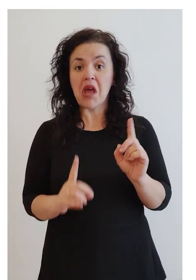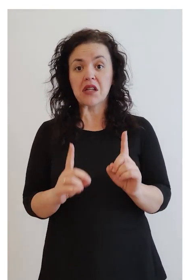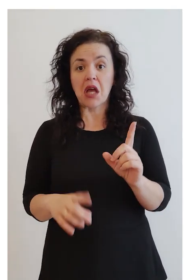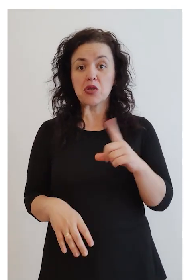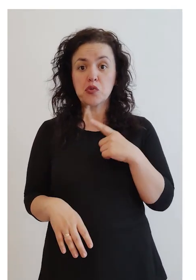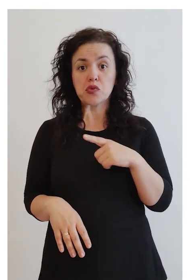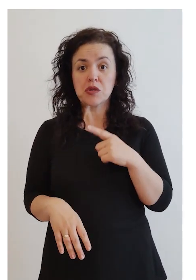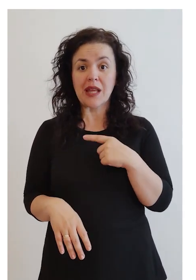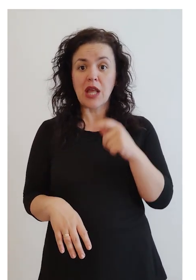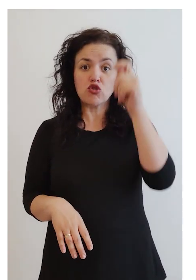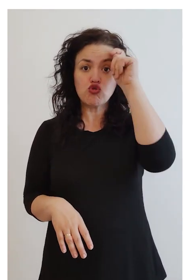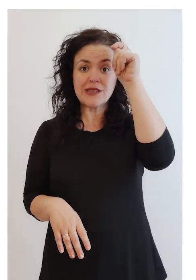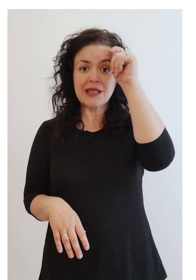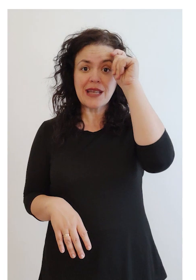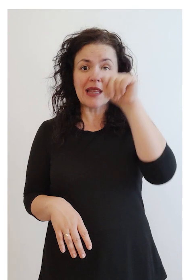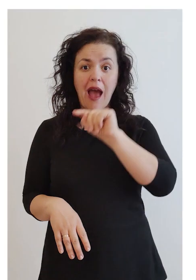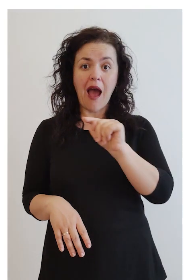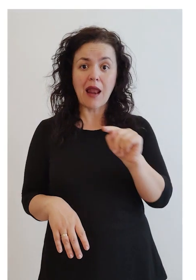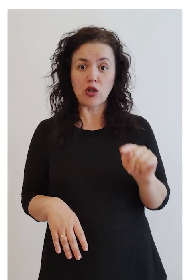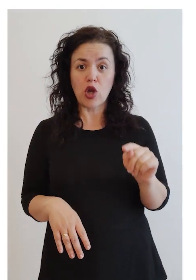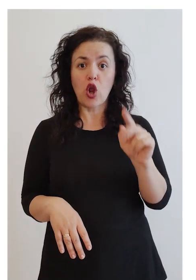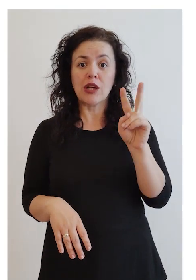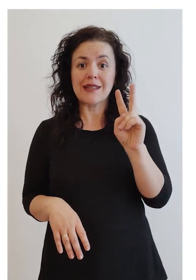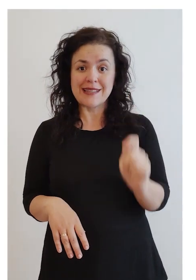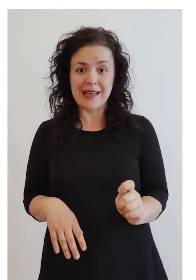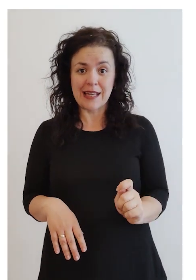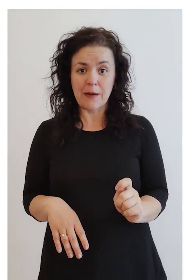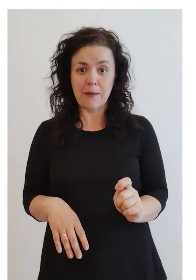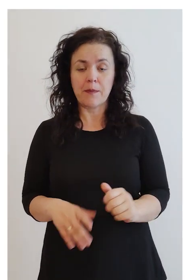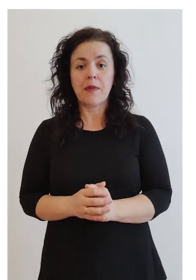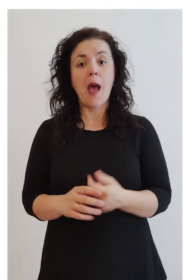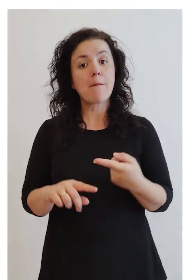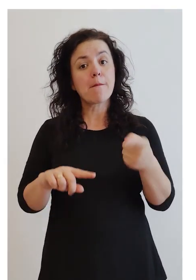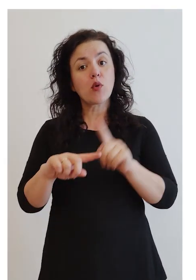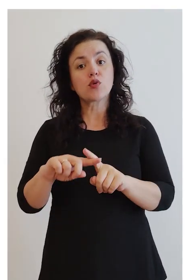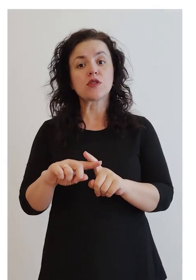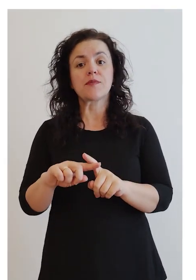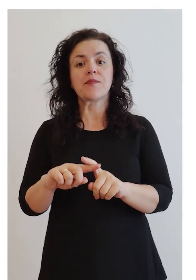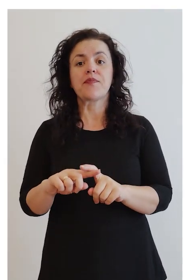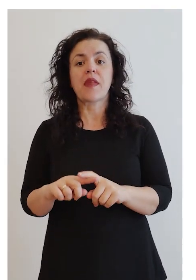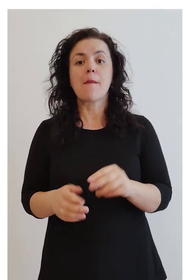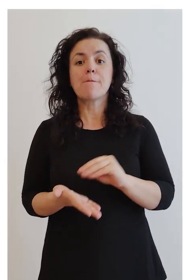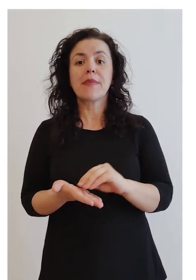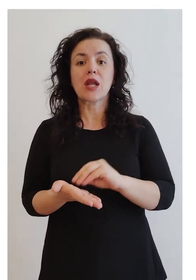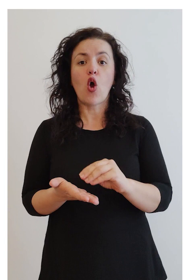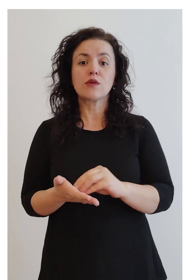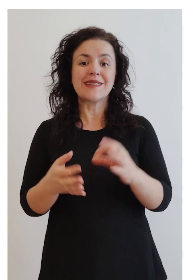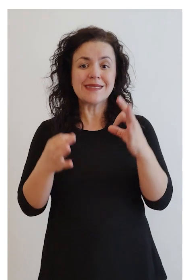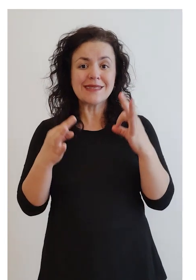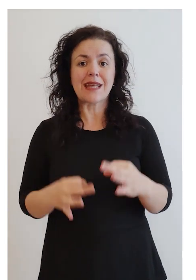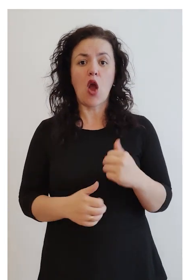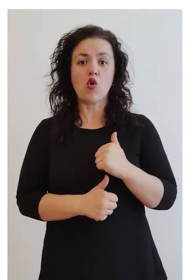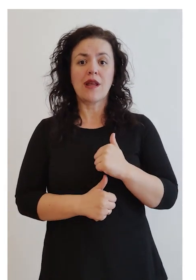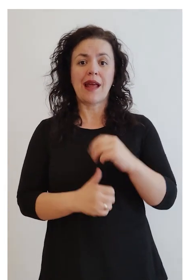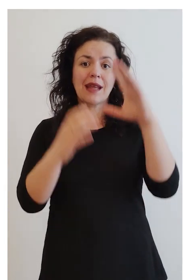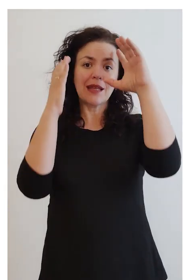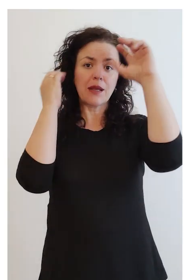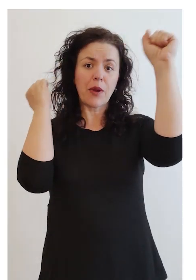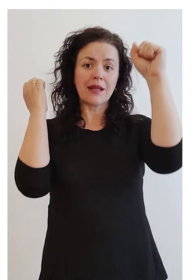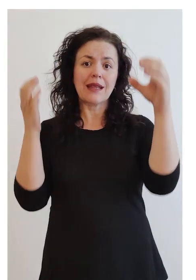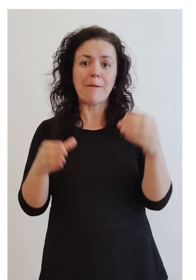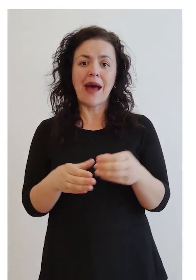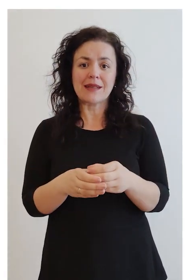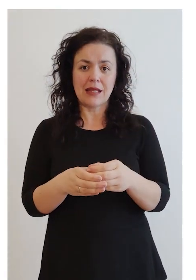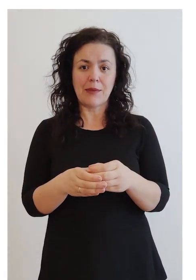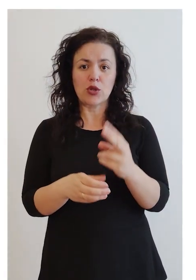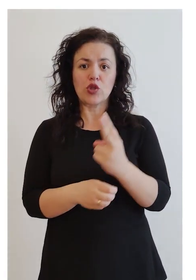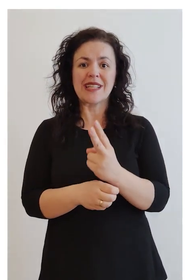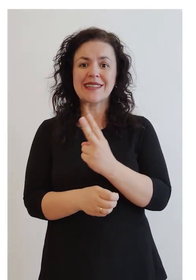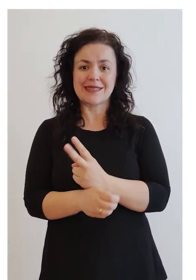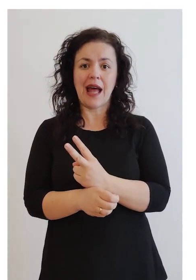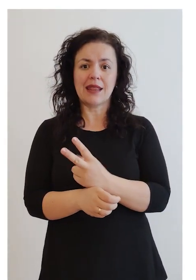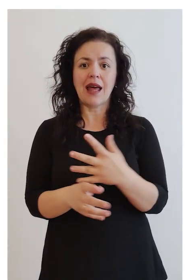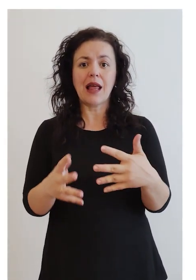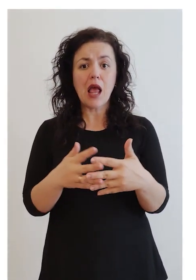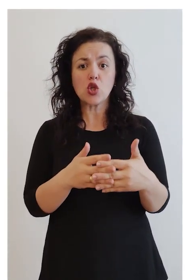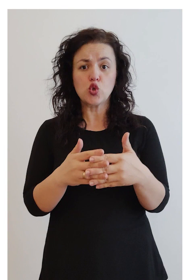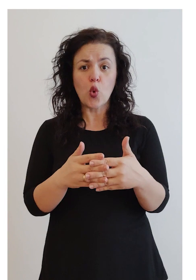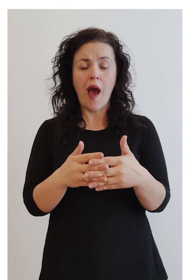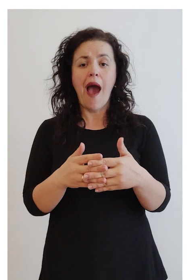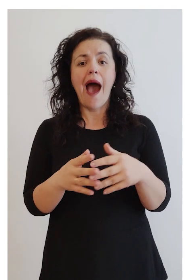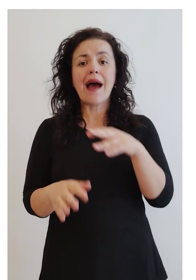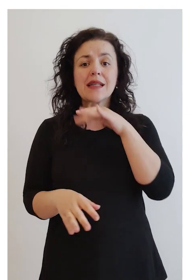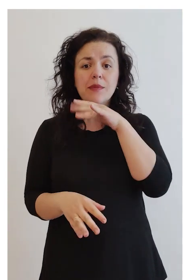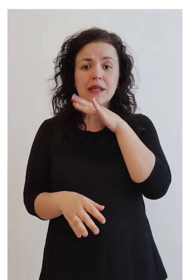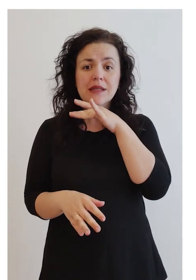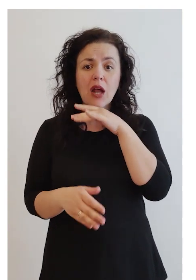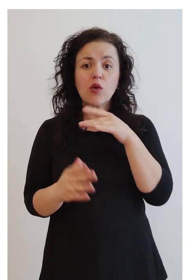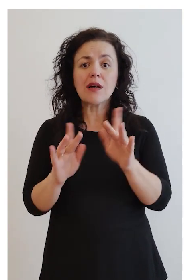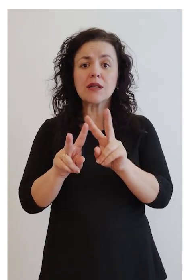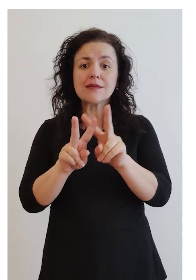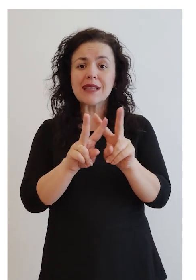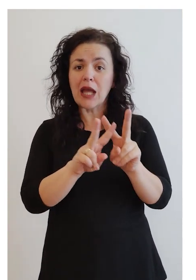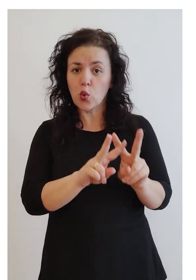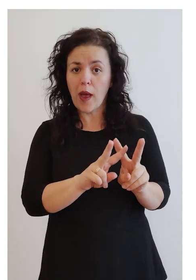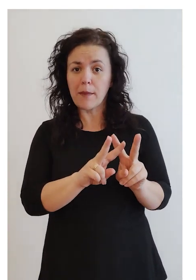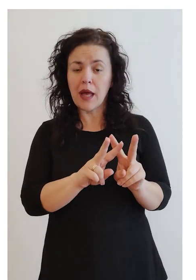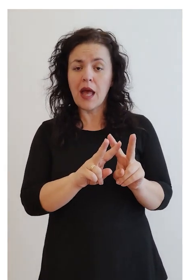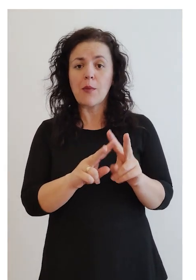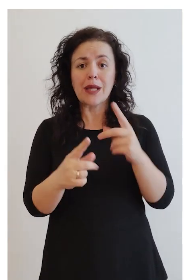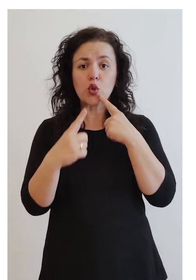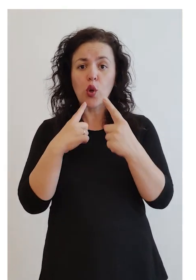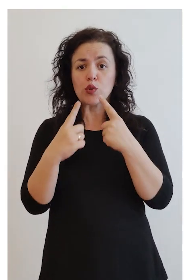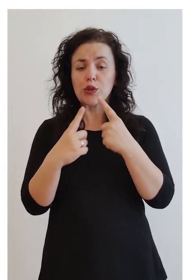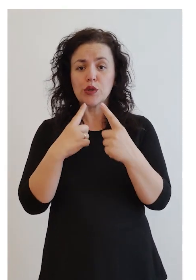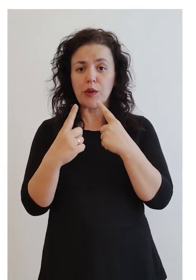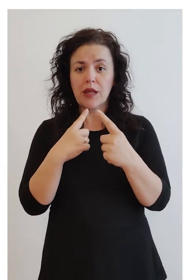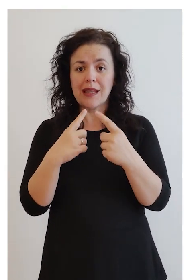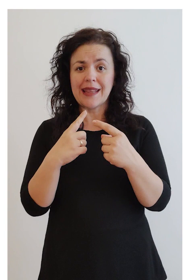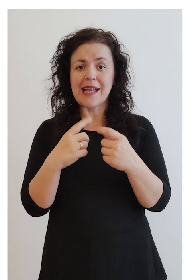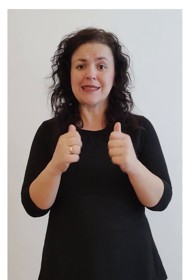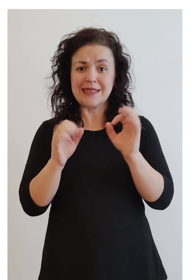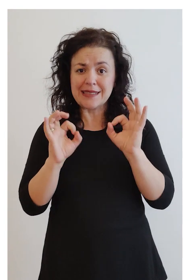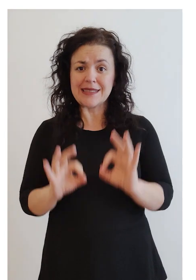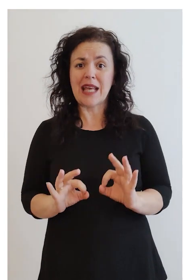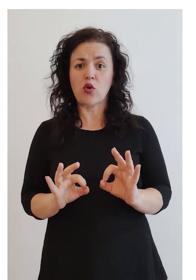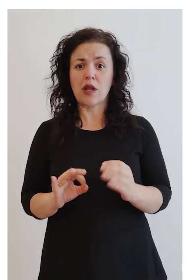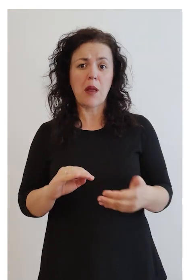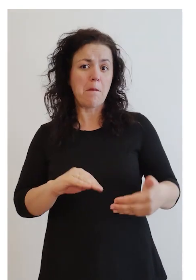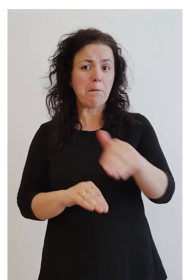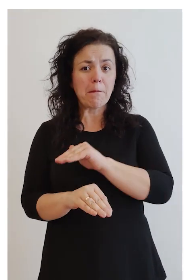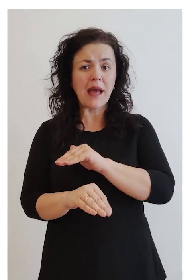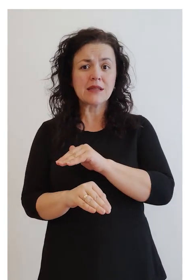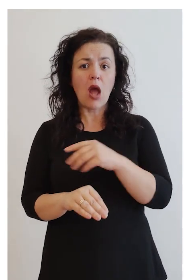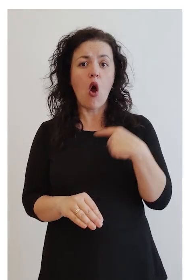În plus, Biroul de Securitate Diplomatică al Departamentului de Stat al SUA administrează un site web pentru Consiliul Consultativ de Securitate de Pestre Hotare, Overseas Security Advisory Council.